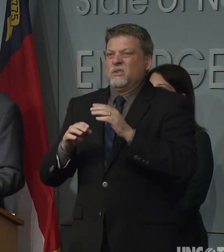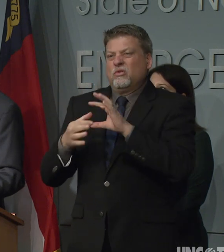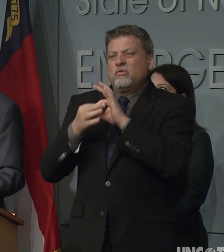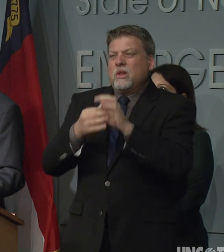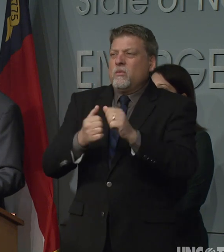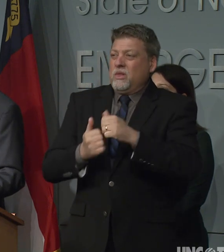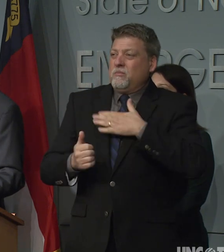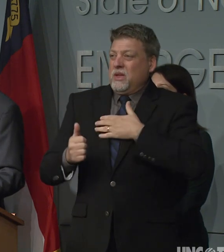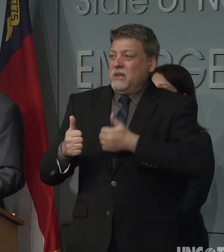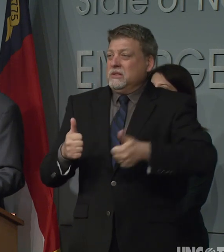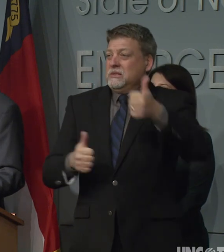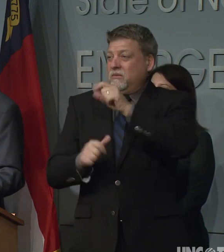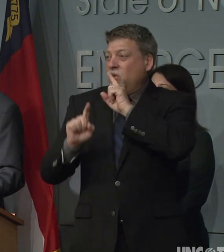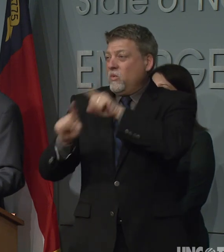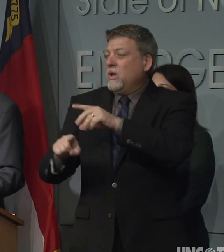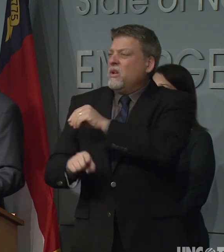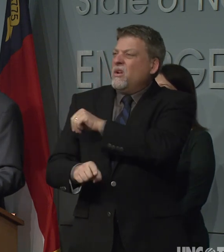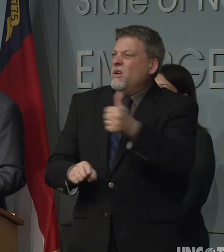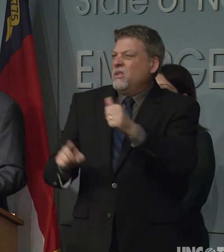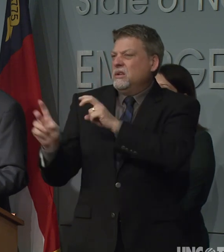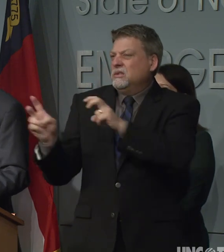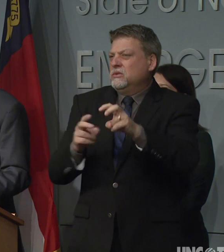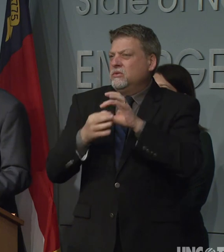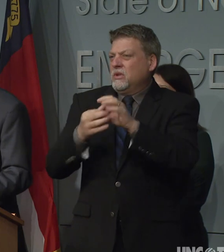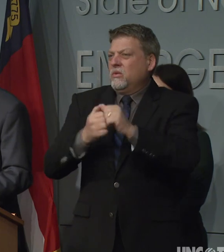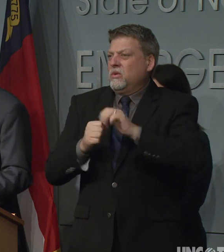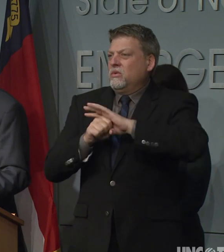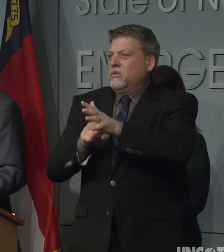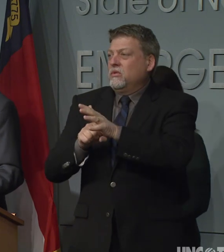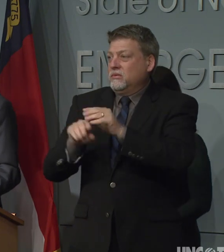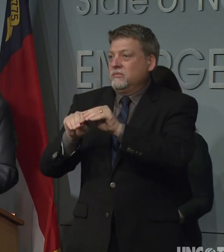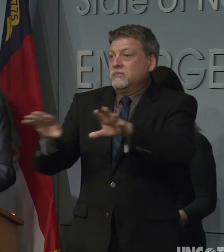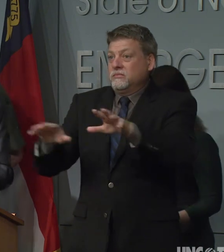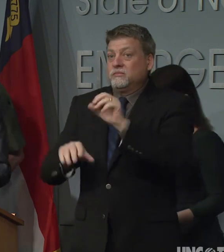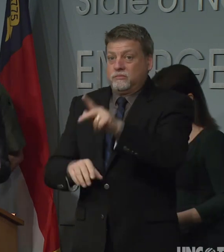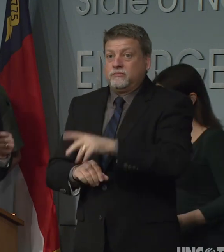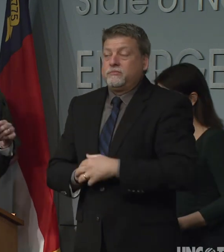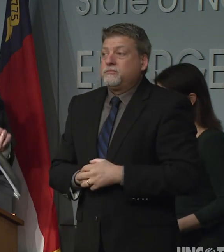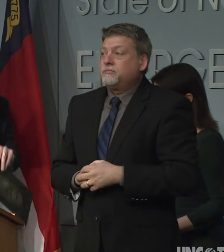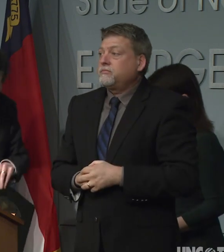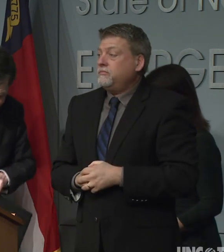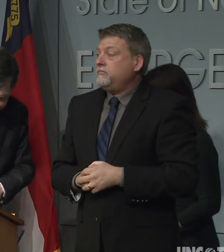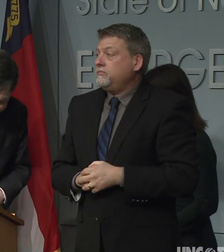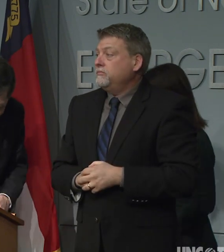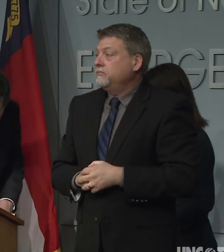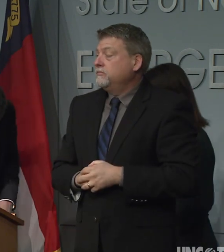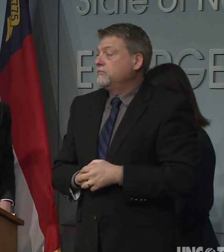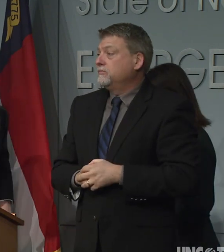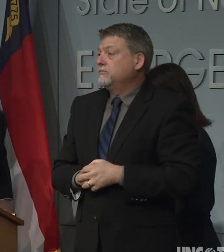actualización sobre pista siempre compite diecinueve.